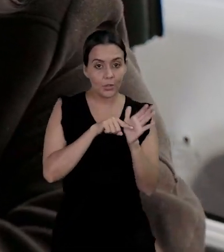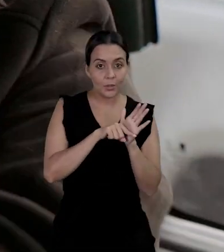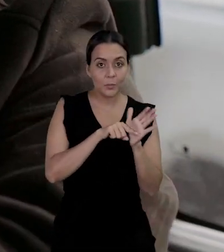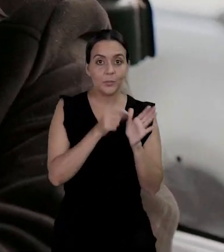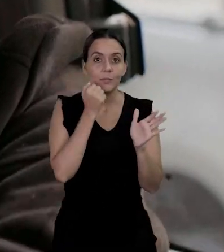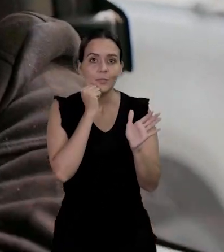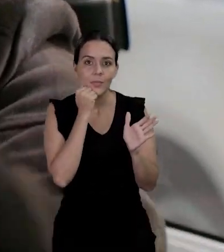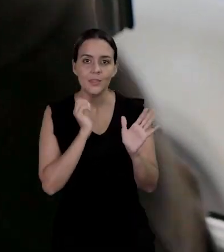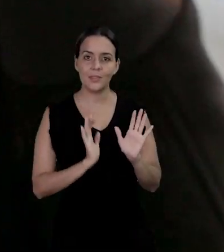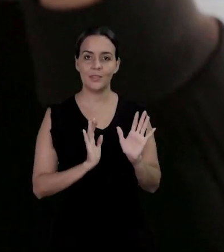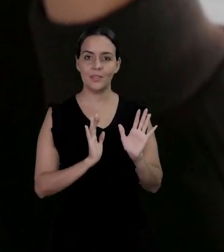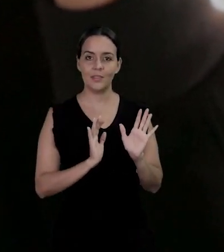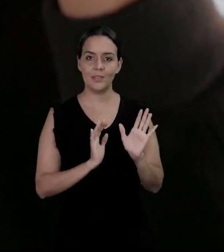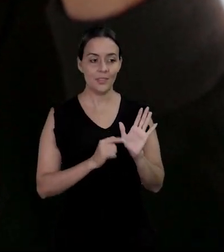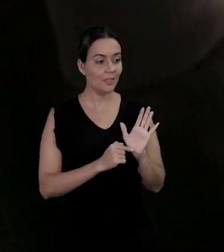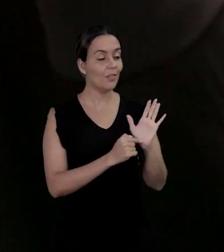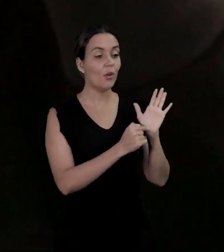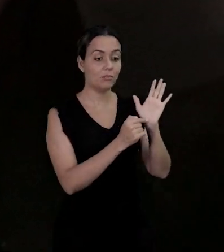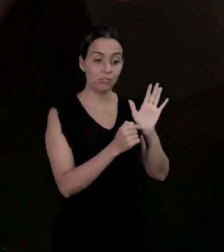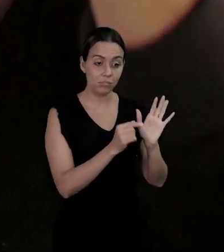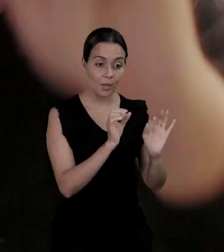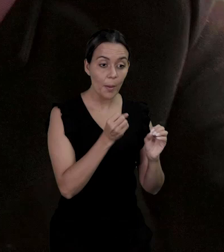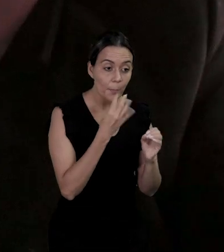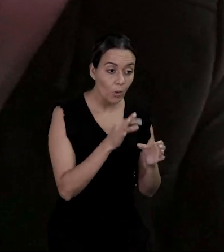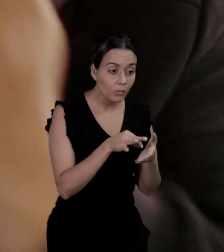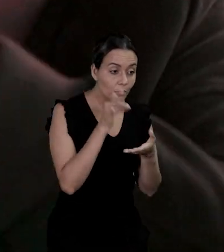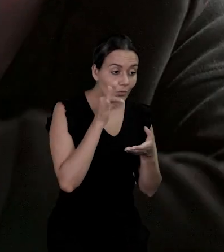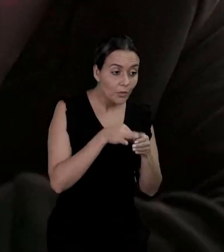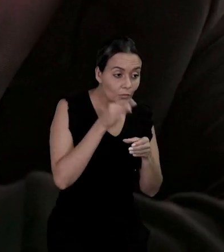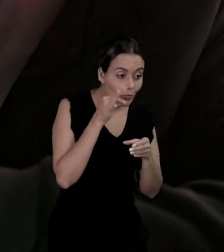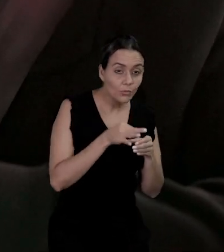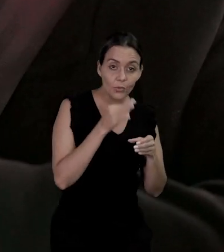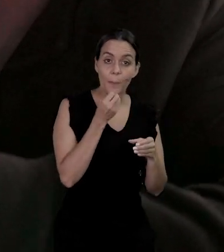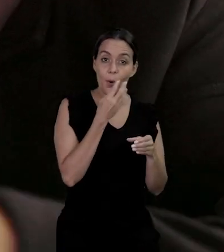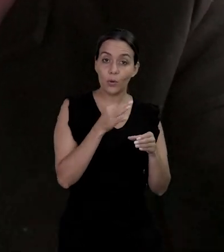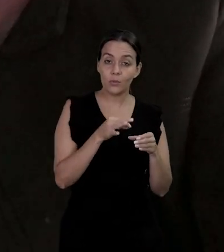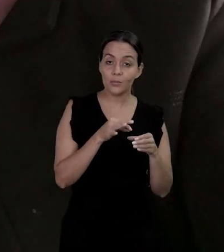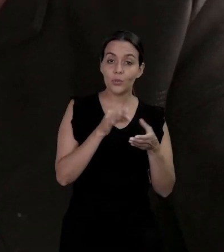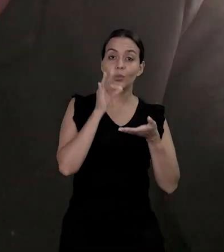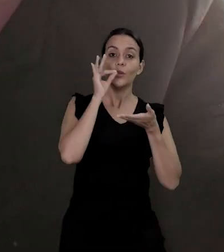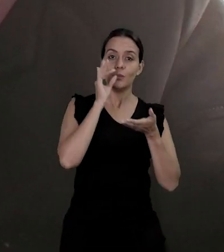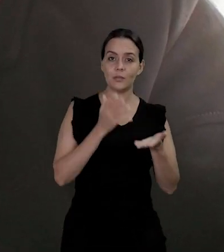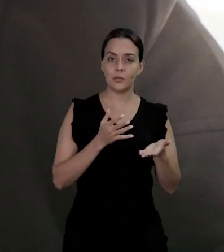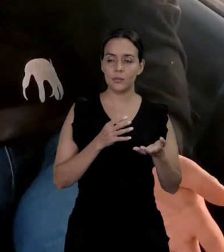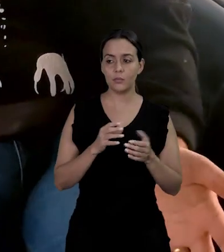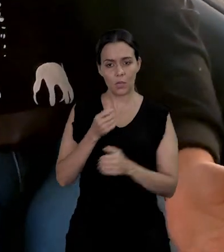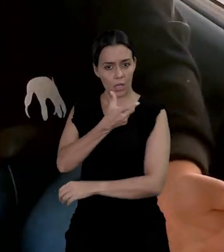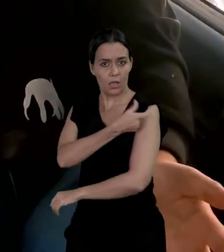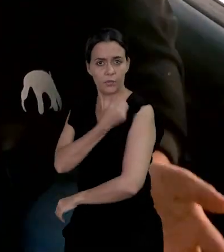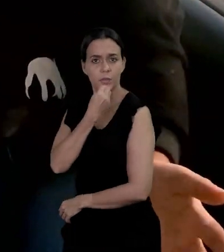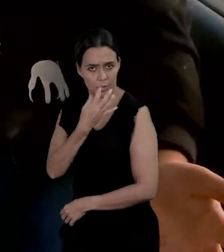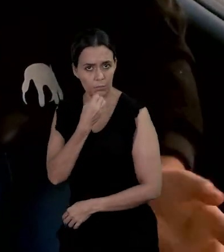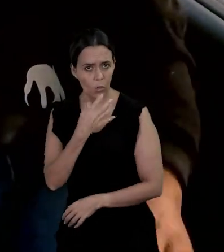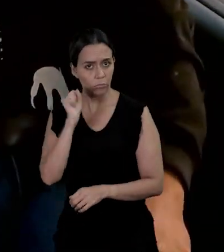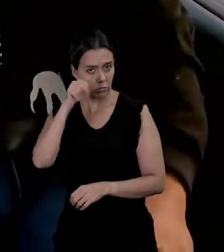o chá da sua avó e vende para o coletivo. É, sim, sem dúvida. E o contrário. Então, a vacina funciona para todo mundo, em média, beleza.